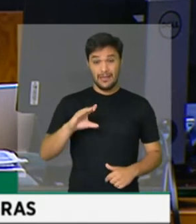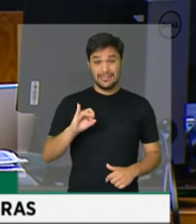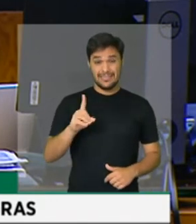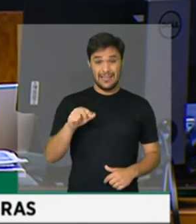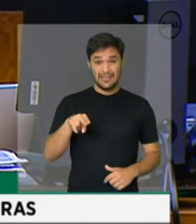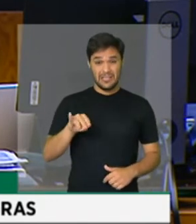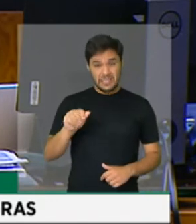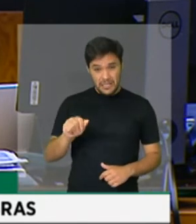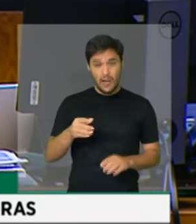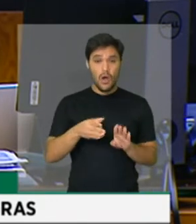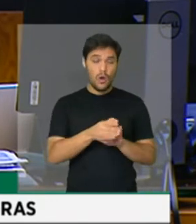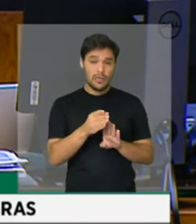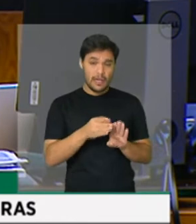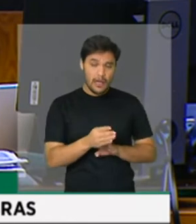PROGRAMAS SOCIAIS COMO LUZ